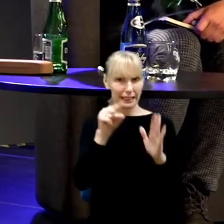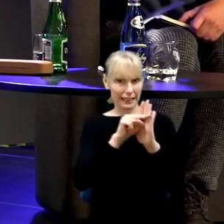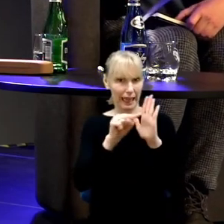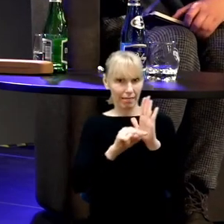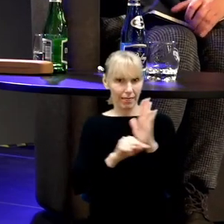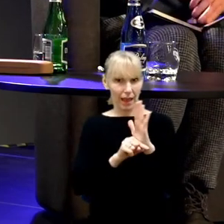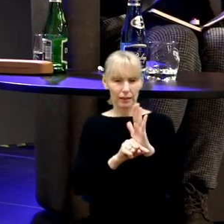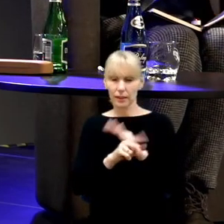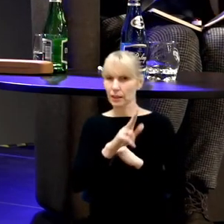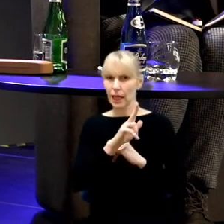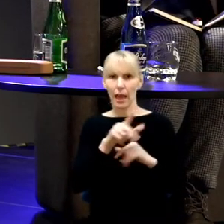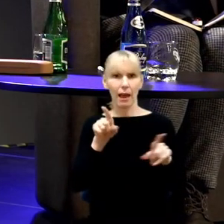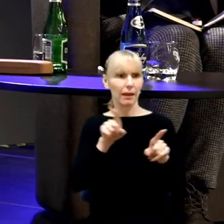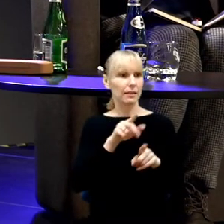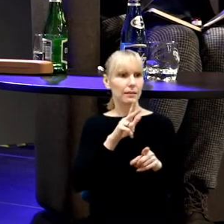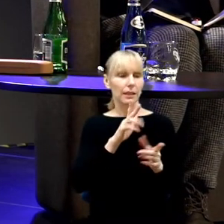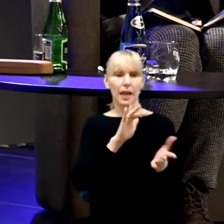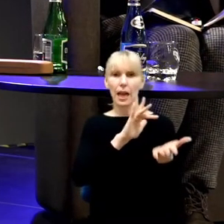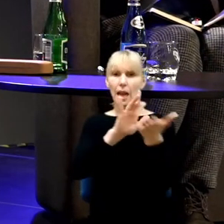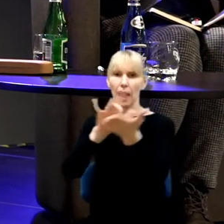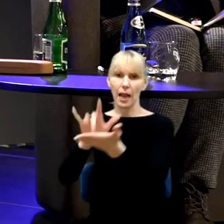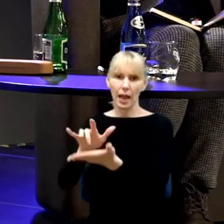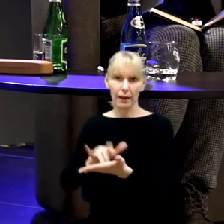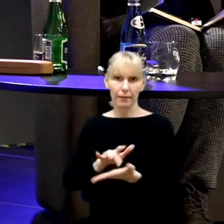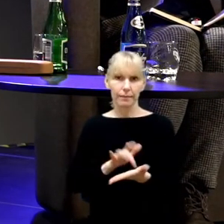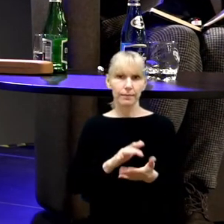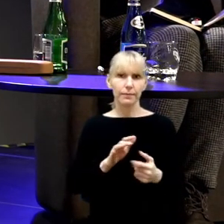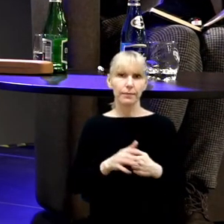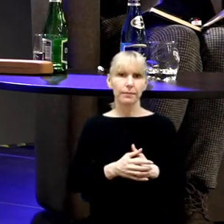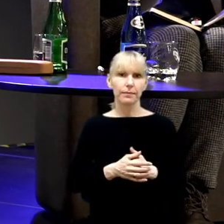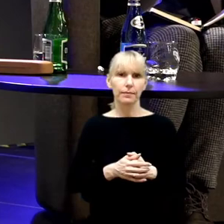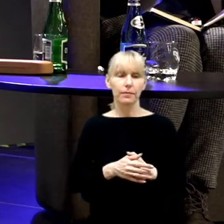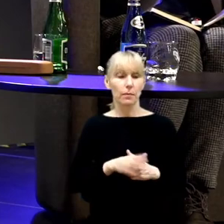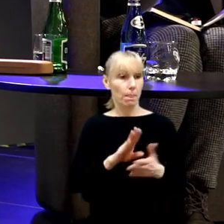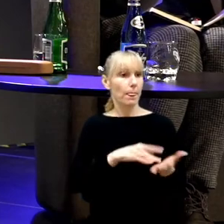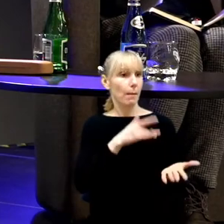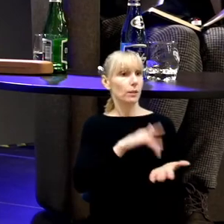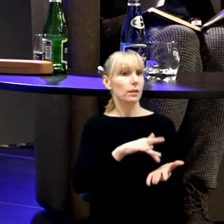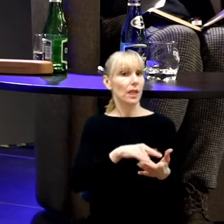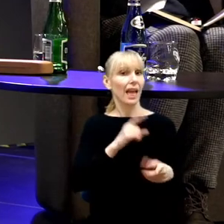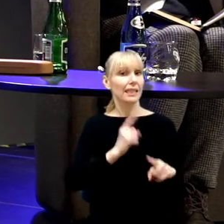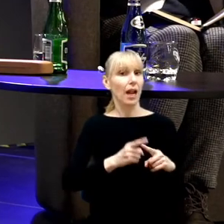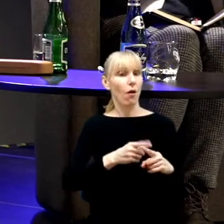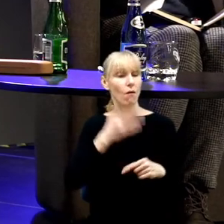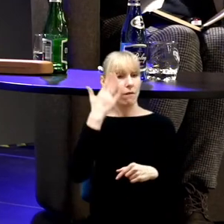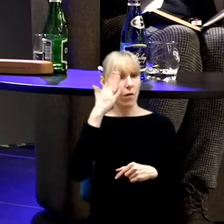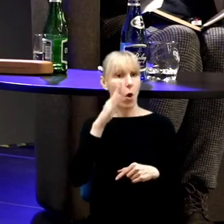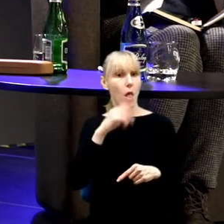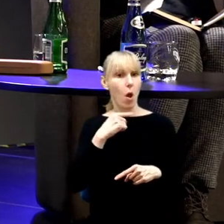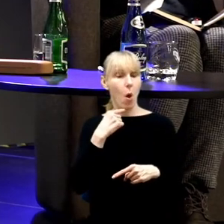To, co tutaj Stalowa Wola opowiadała, że badania klienckie. My też je przeprowadzamy.